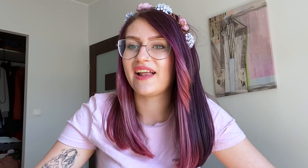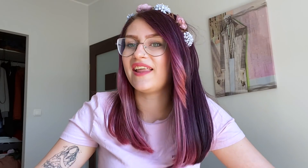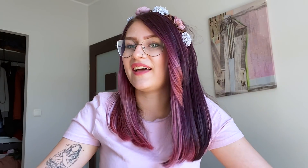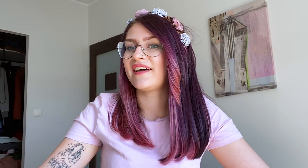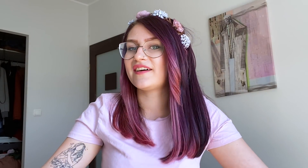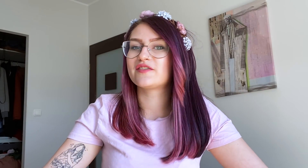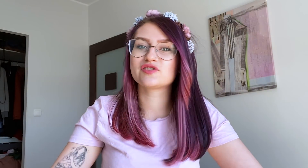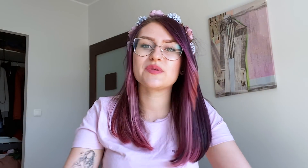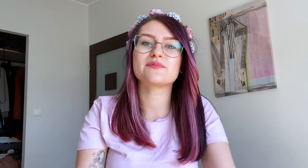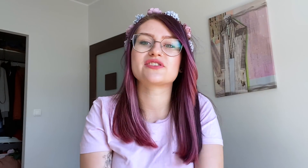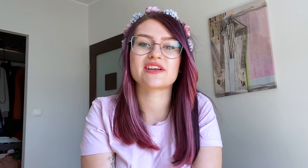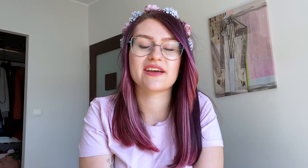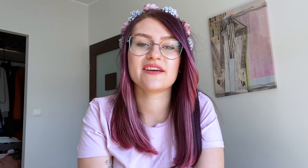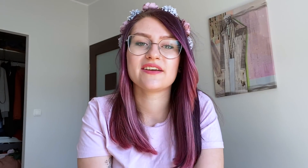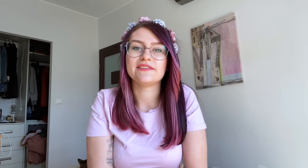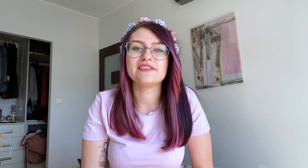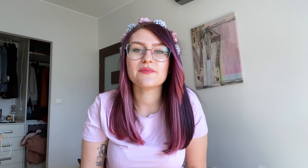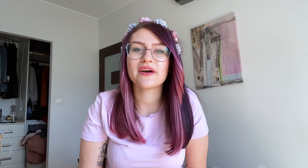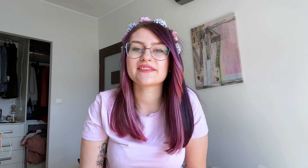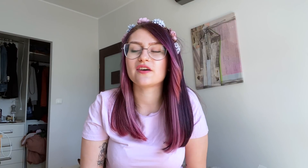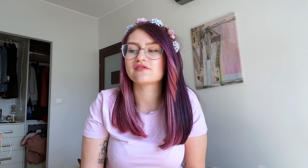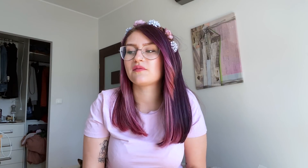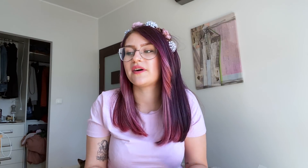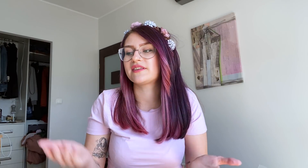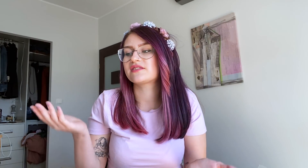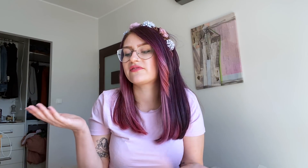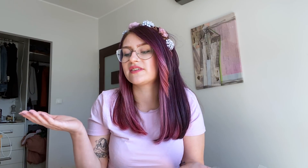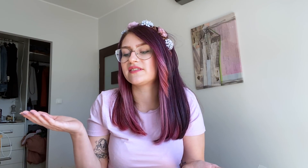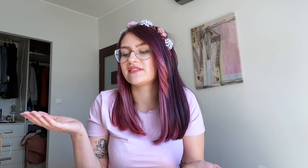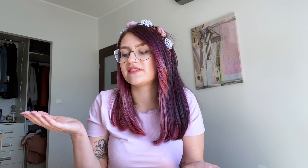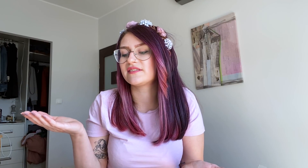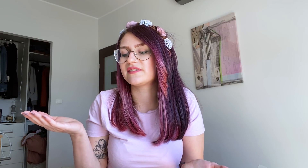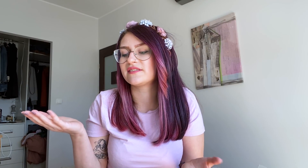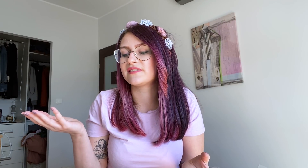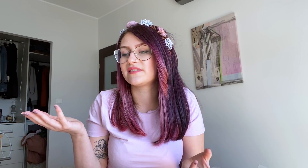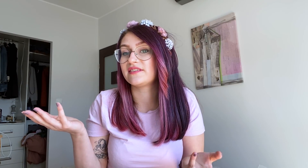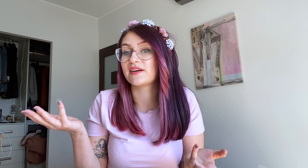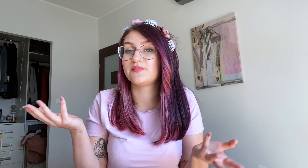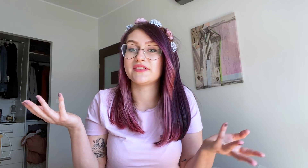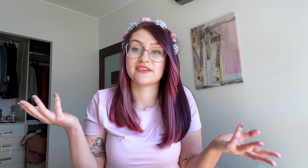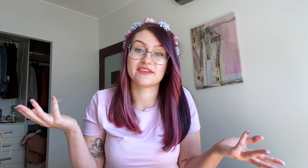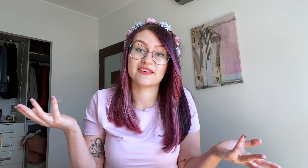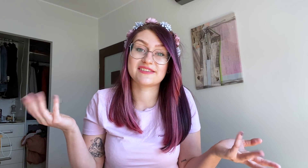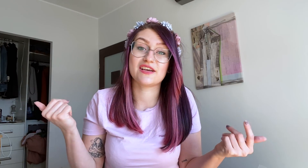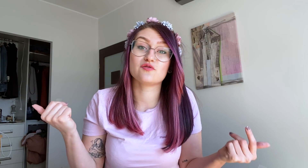ale rozumiem, że nie ma ta osoba też wtedy jakby celu,